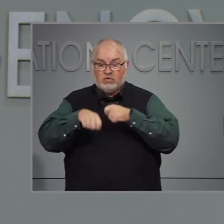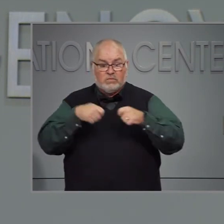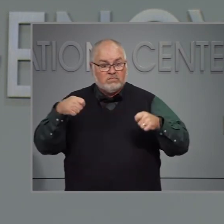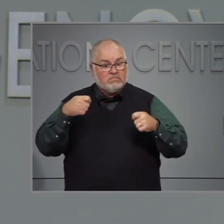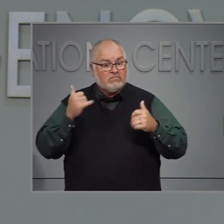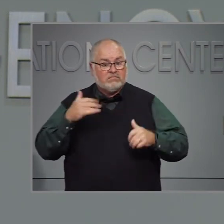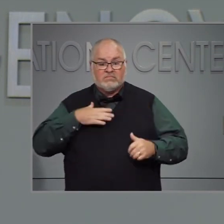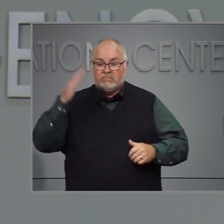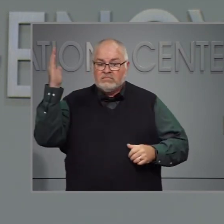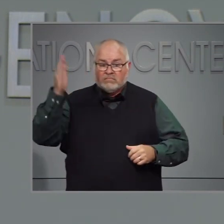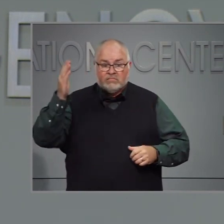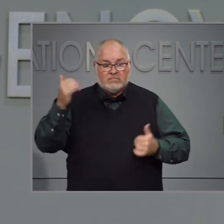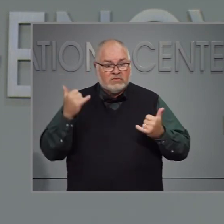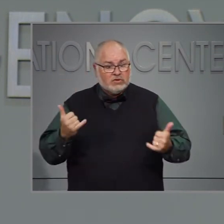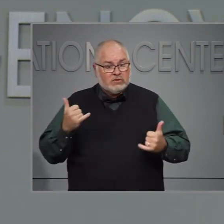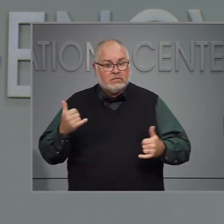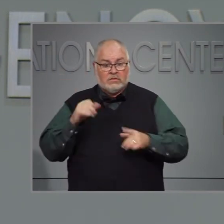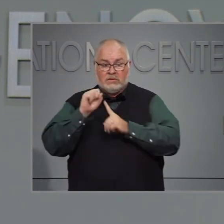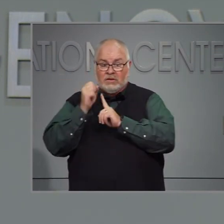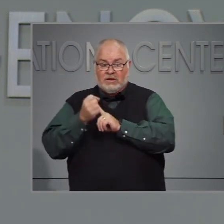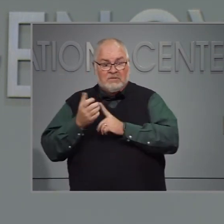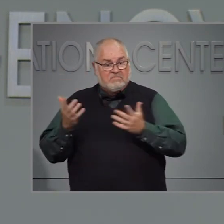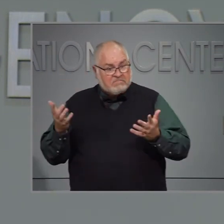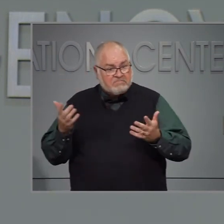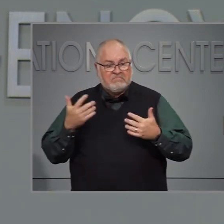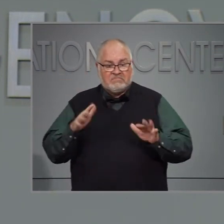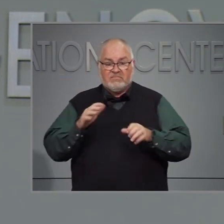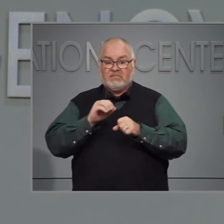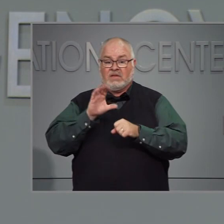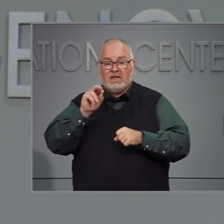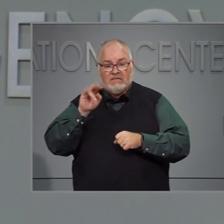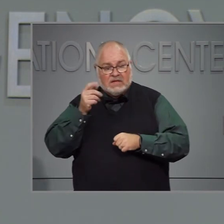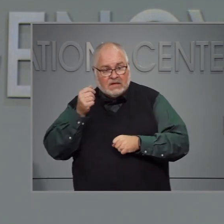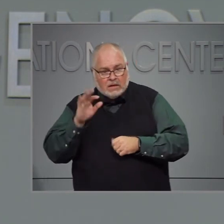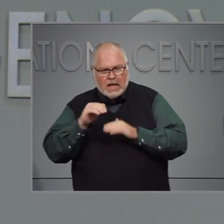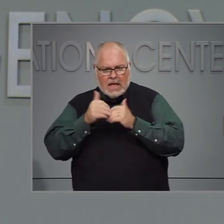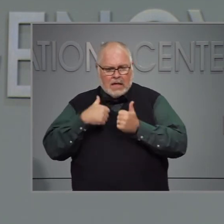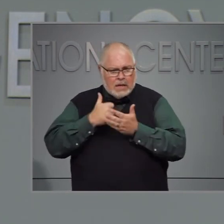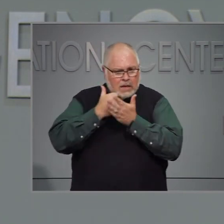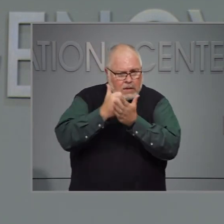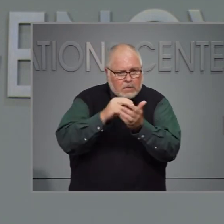Vamos a terminar aquí les hemos presentado en los nuestros últimos esfuerzos y en cuanto a